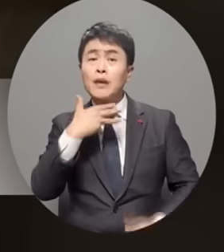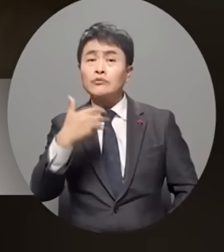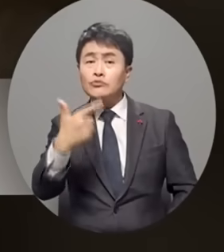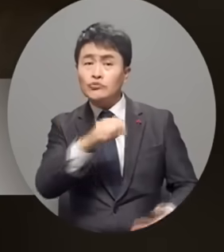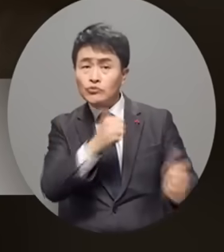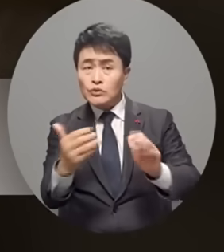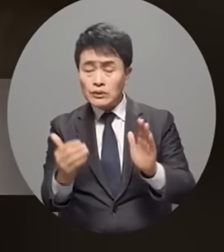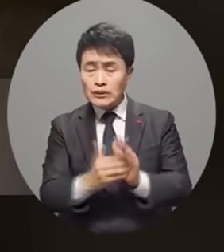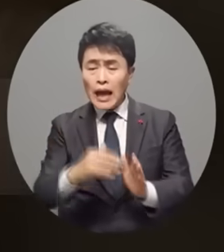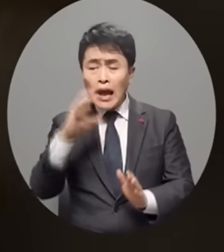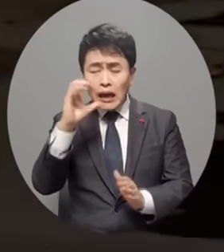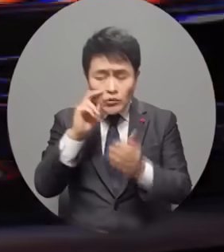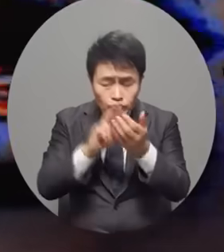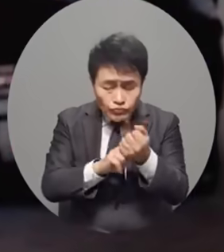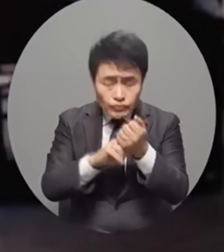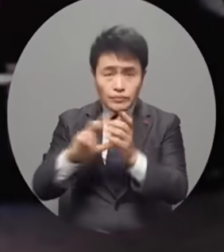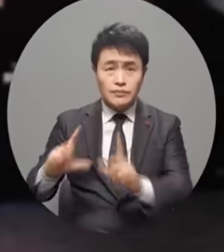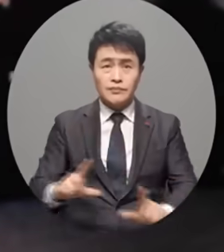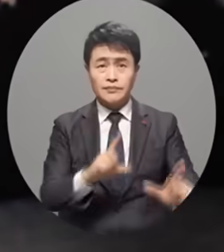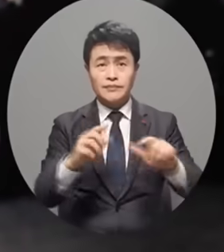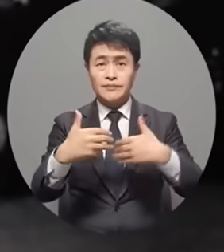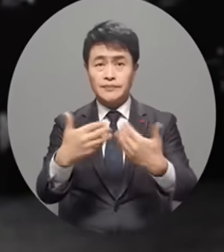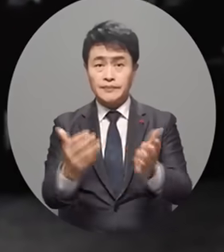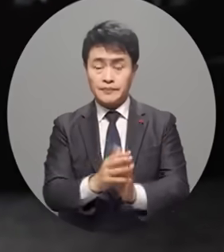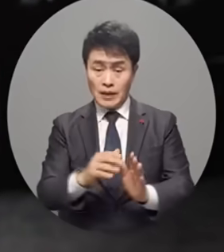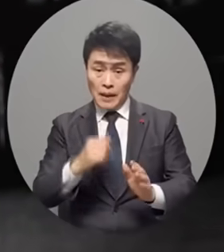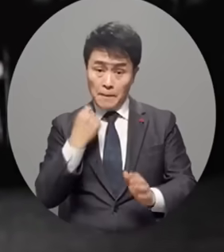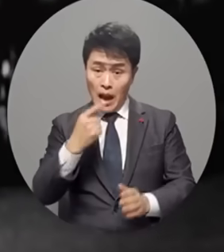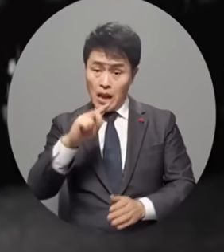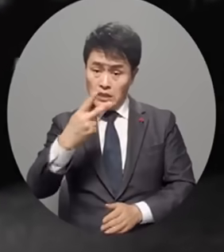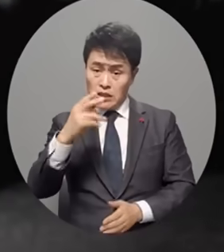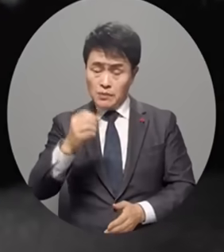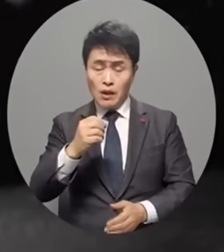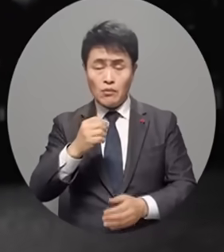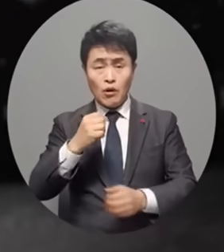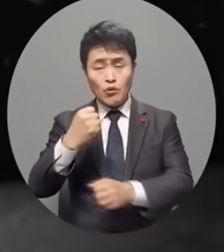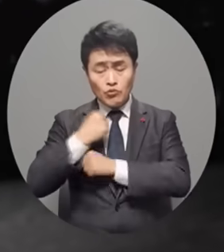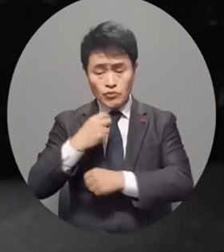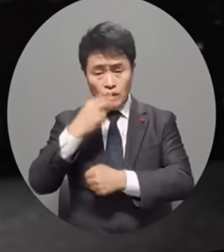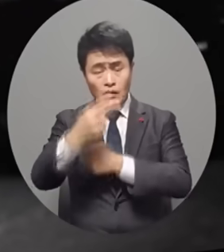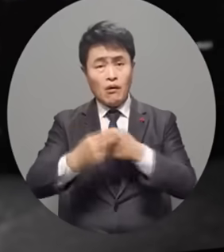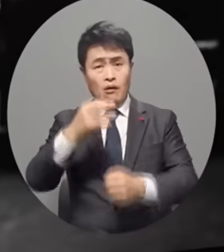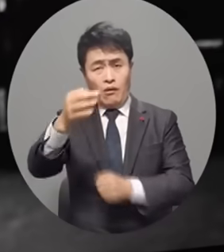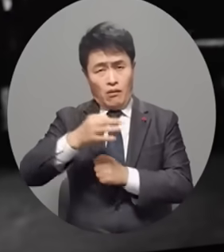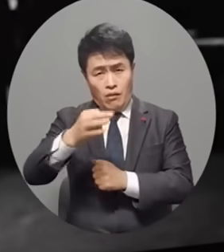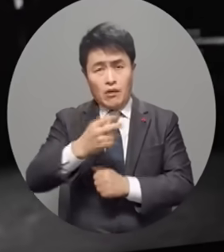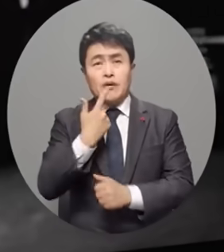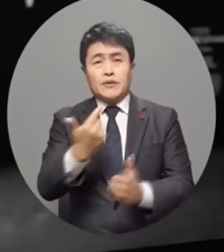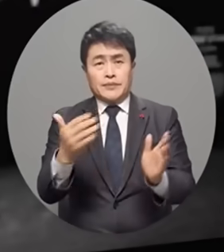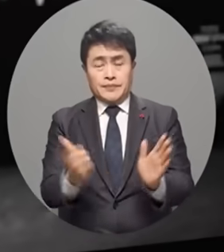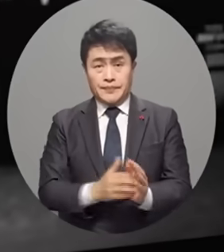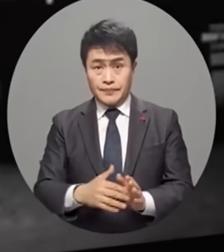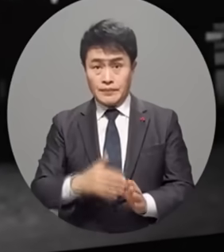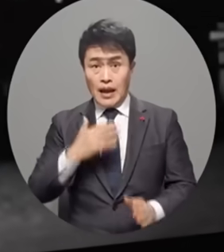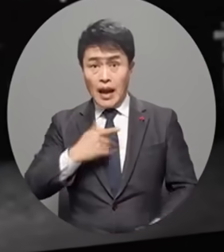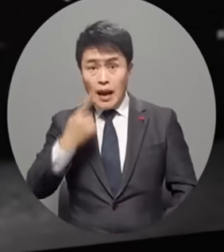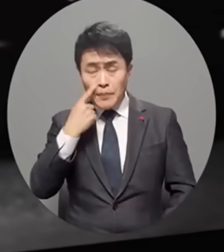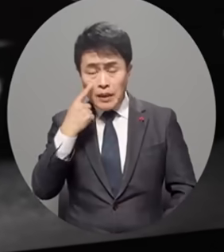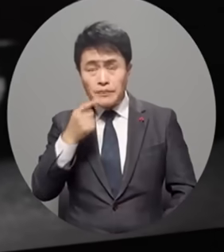2018년 86세로 숨질 때까지 캐나다에서 숨어 살았는데요. 매달 200만 원 달하는 군인 연금을 꼬박꼬박 지급받았습니다.